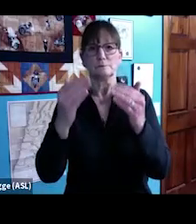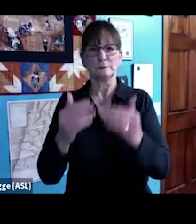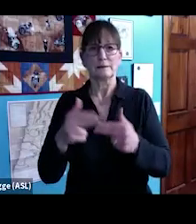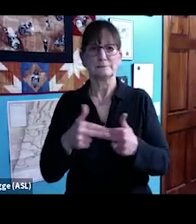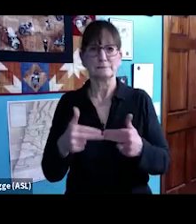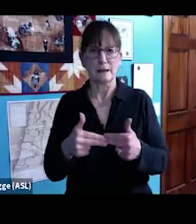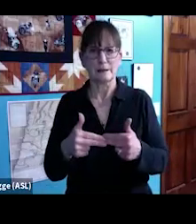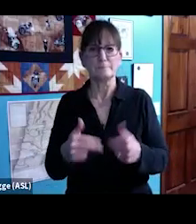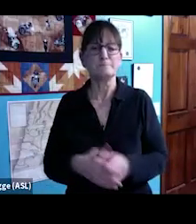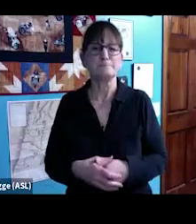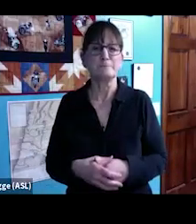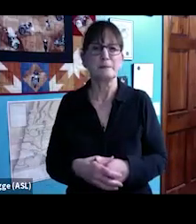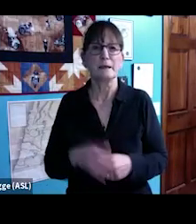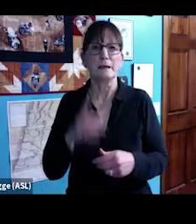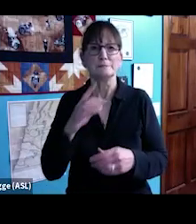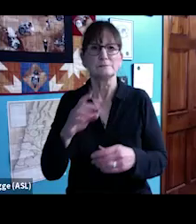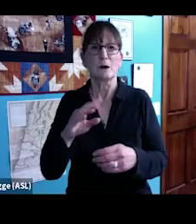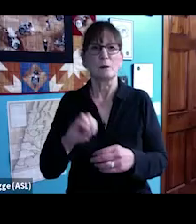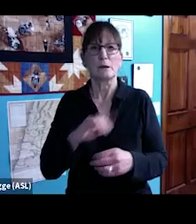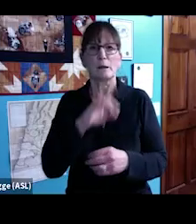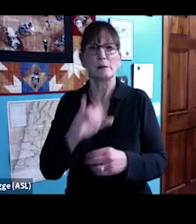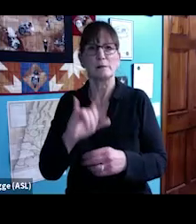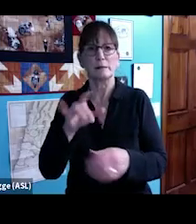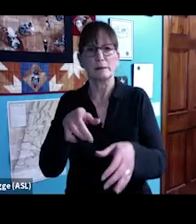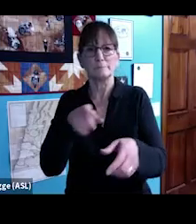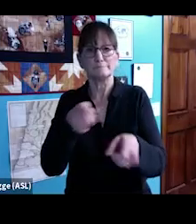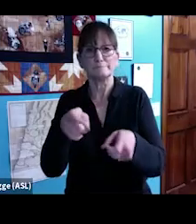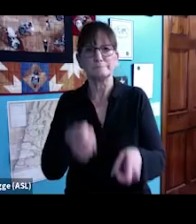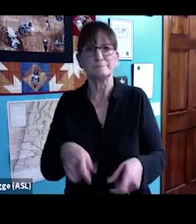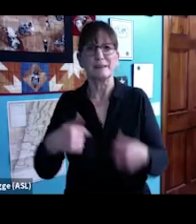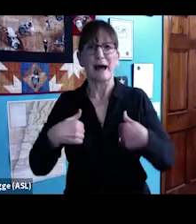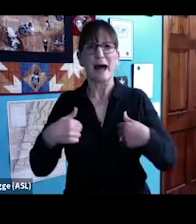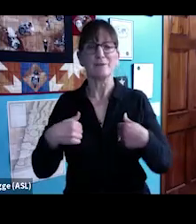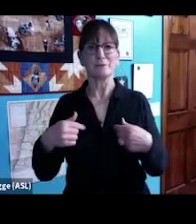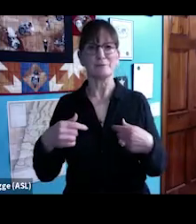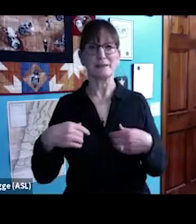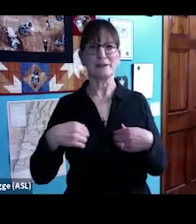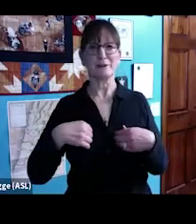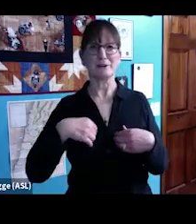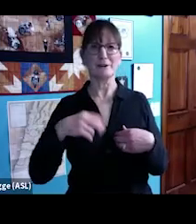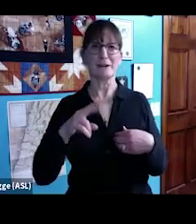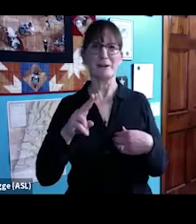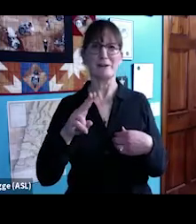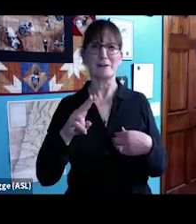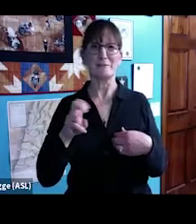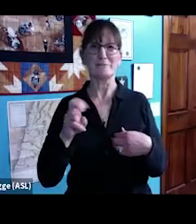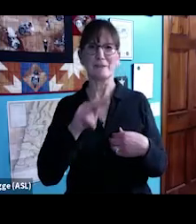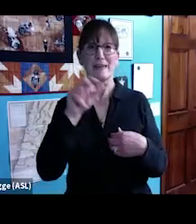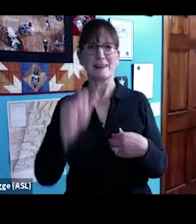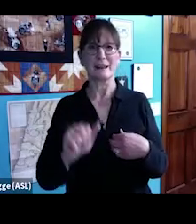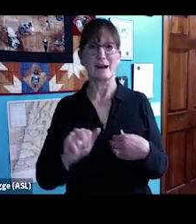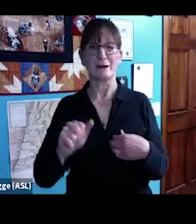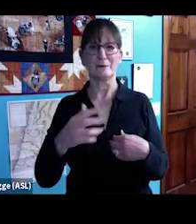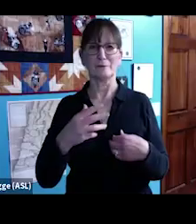los ayudo a configurarlo con una agencia de confianza. Y también proporcionamos una carpeta con recursos